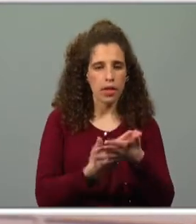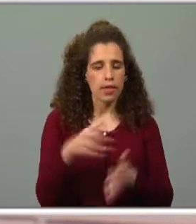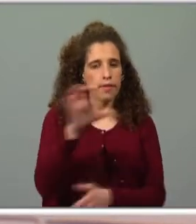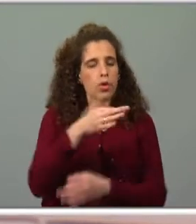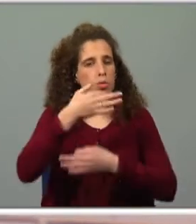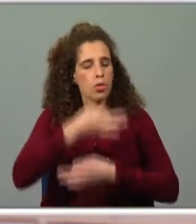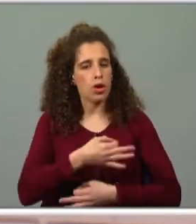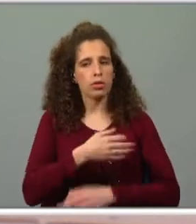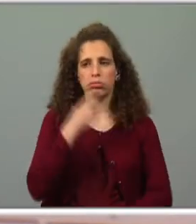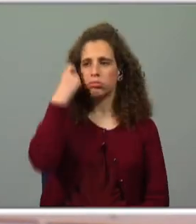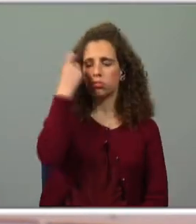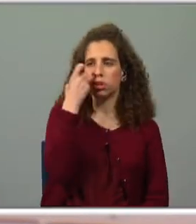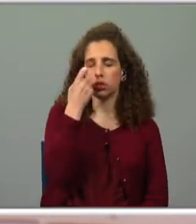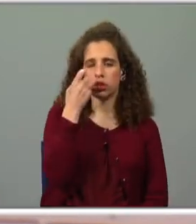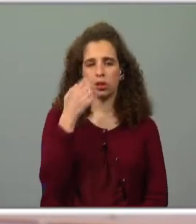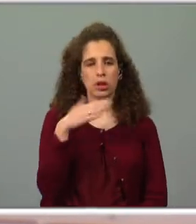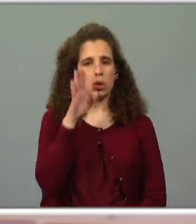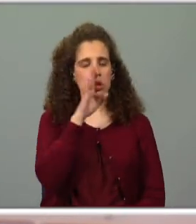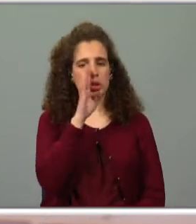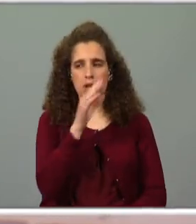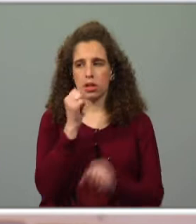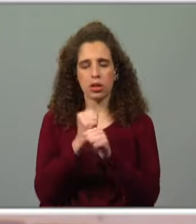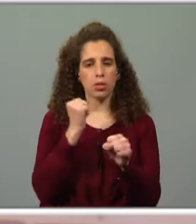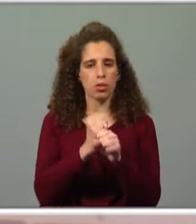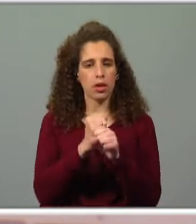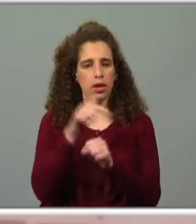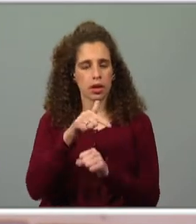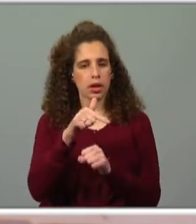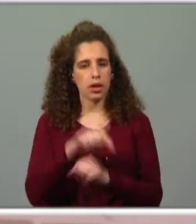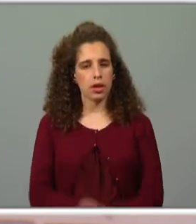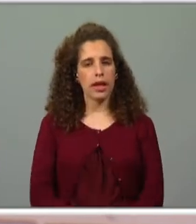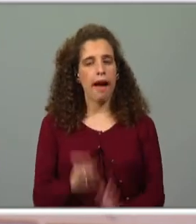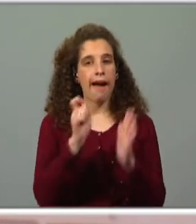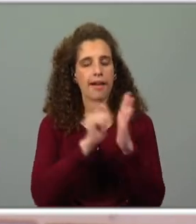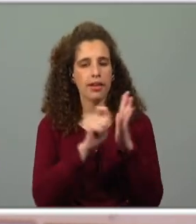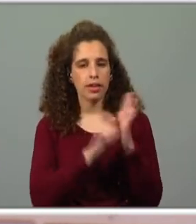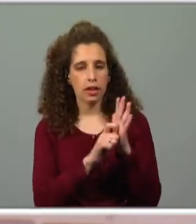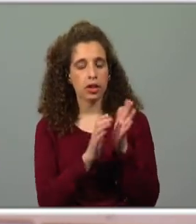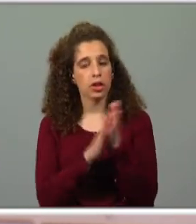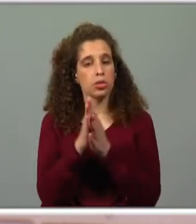correta pensei que tal trabalharmos aqui a parte da escrita e aproveitarmos e 對，我想我們在這里工作怎麼樣寫作部分，享受和